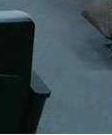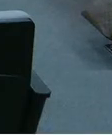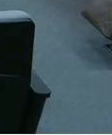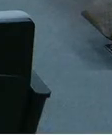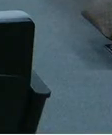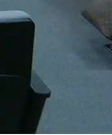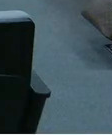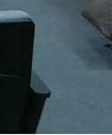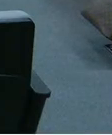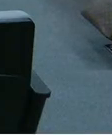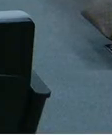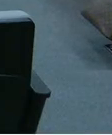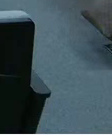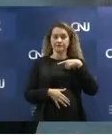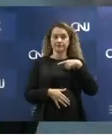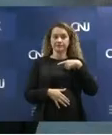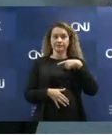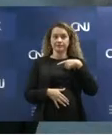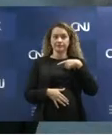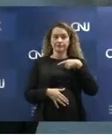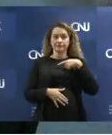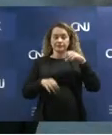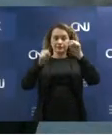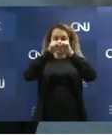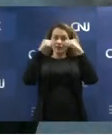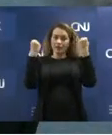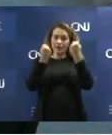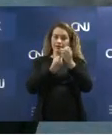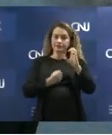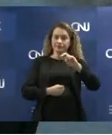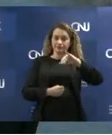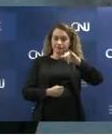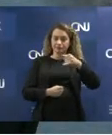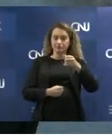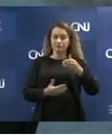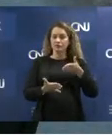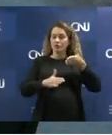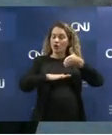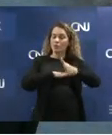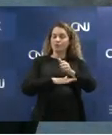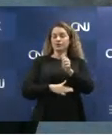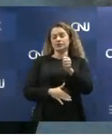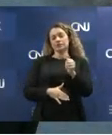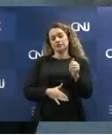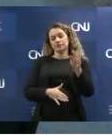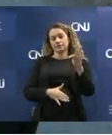do Conselho Nacional de Justiça, com a aprovação da ata de 24 de maio de